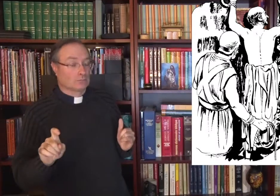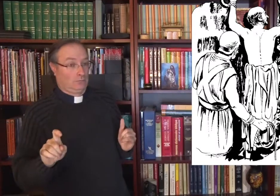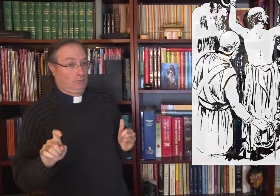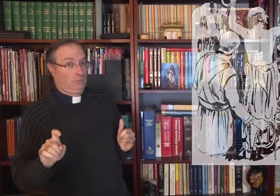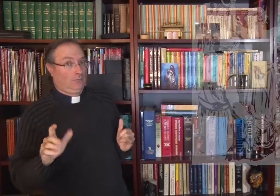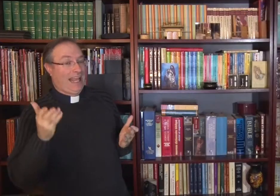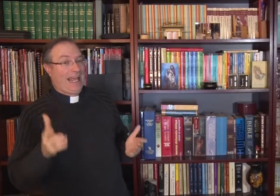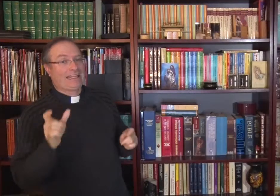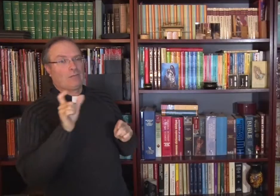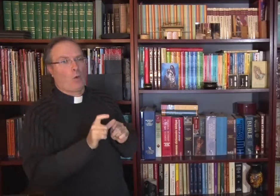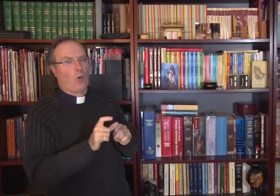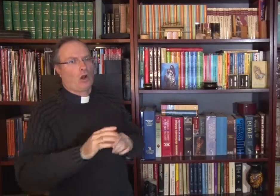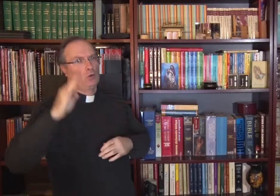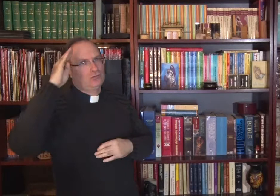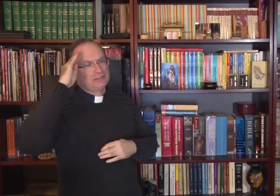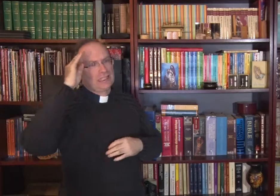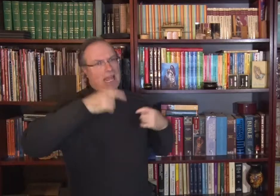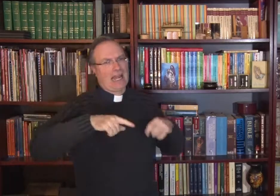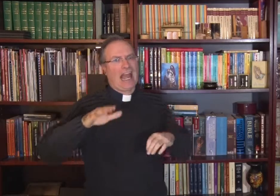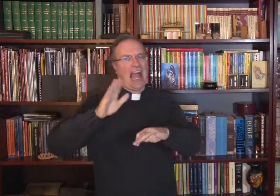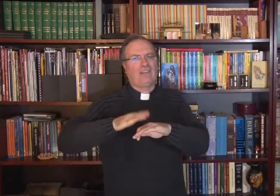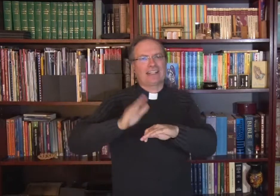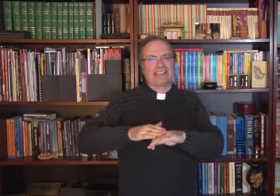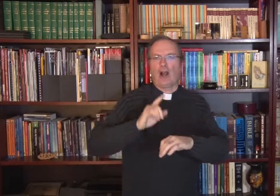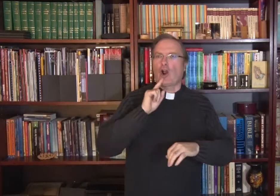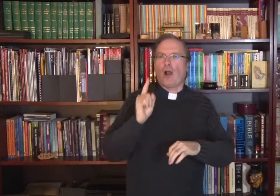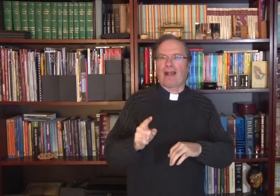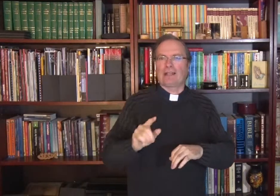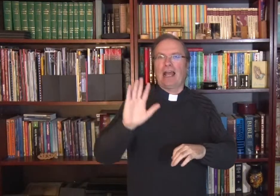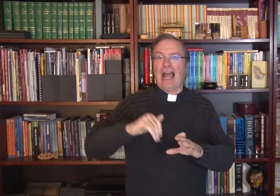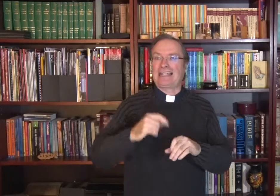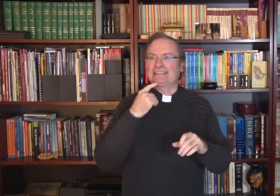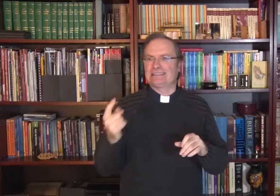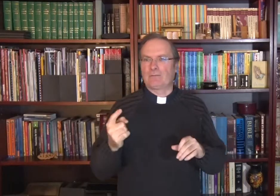À ces mots, l’officier alla avertir le commandant en disant: